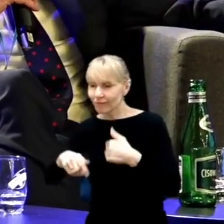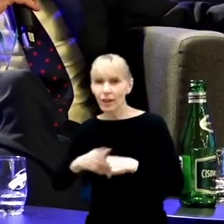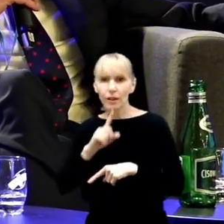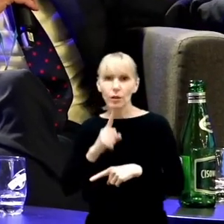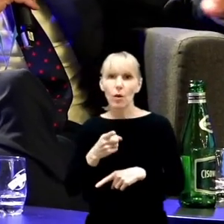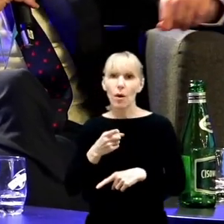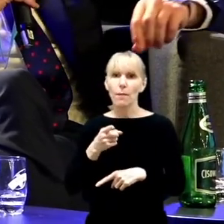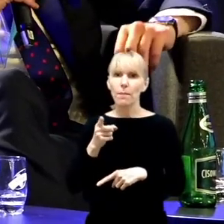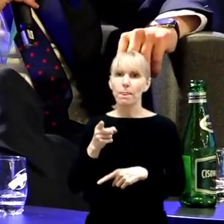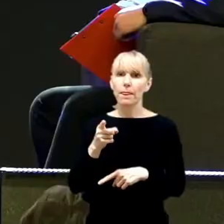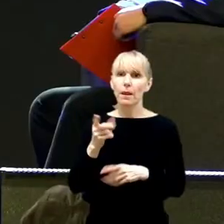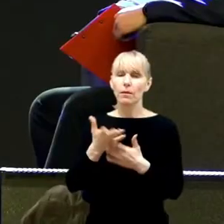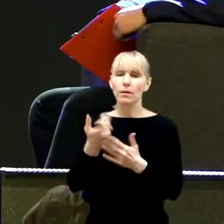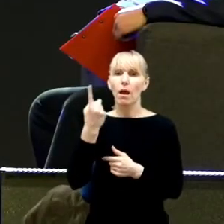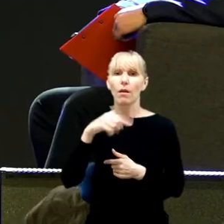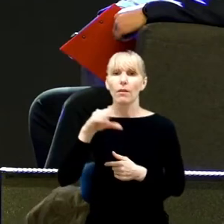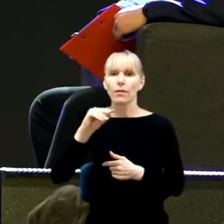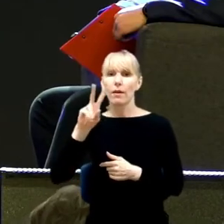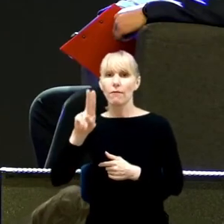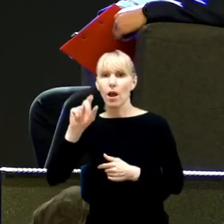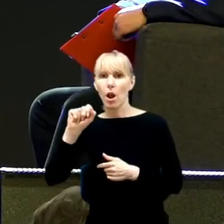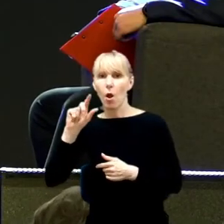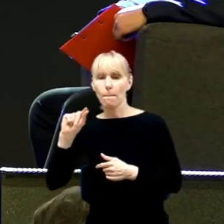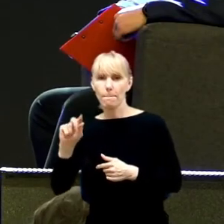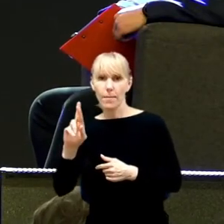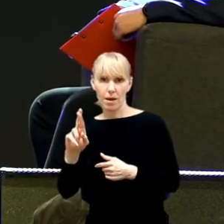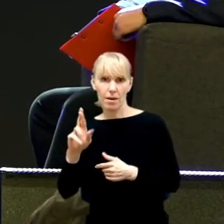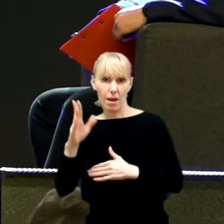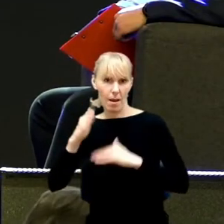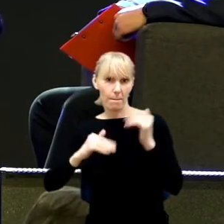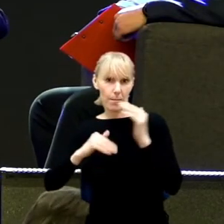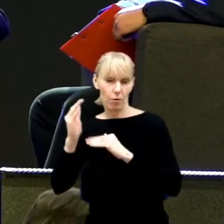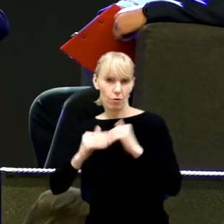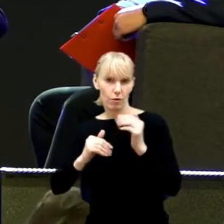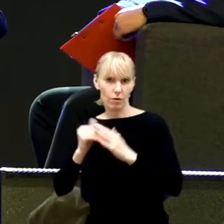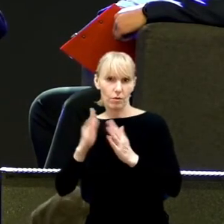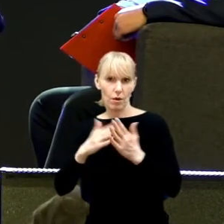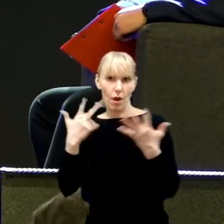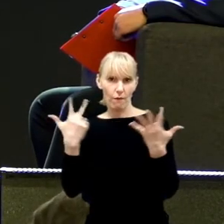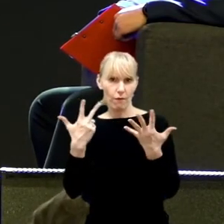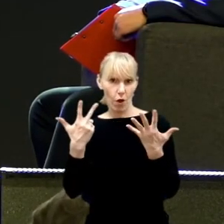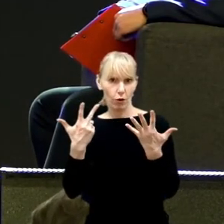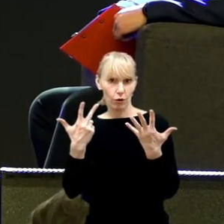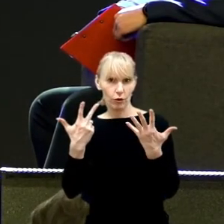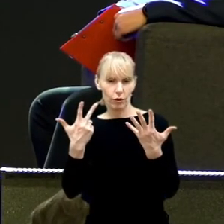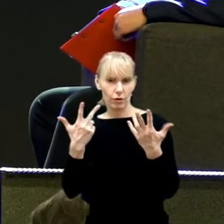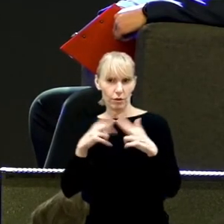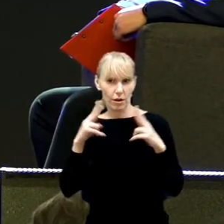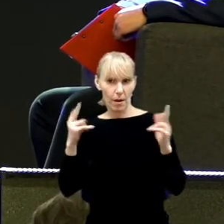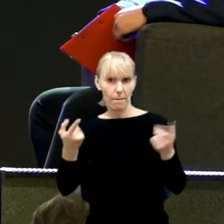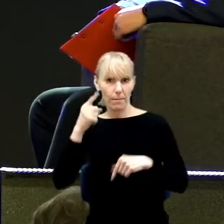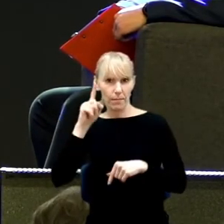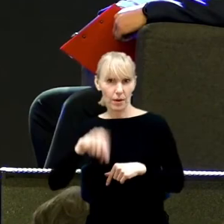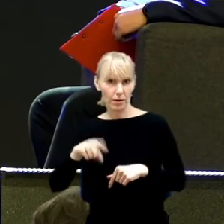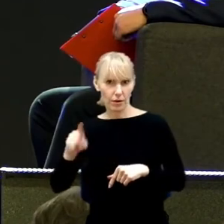że developerzy wybudowali tyle w osiem miesięcy, to chyba osiem miesięcy wtedy tam było w Pana książce, najbardziej mi się podobało.